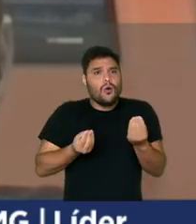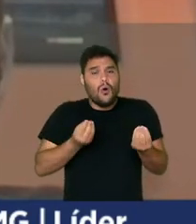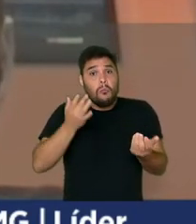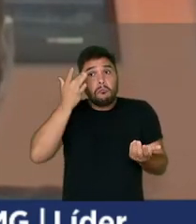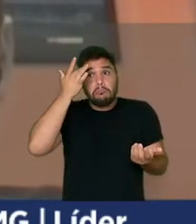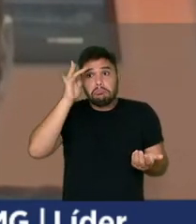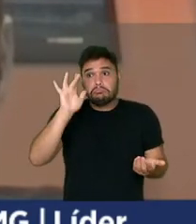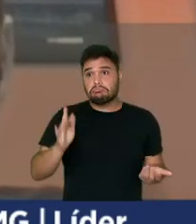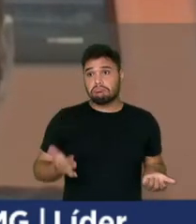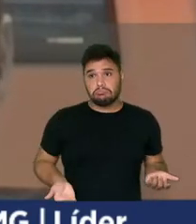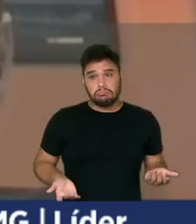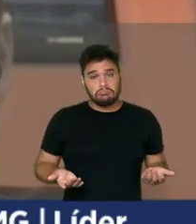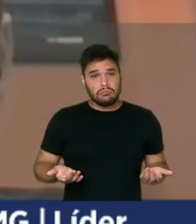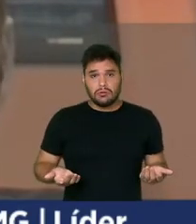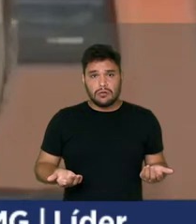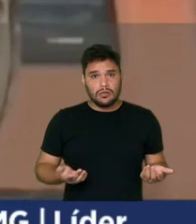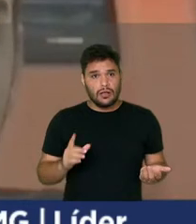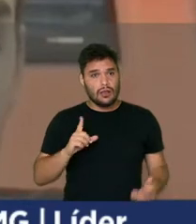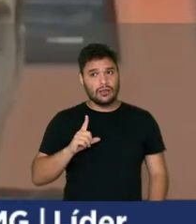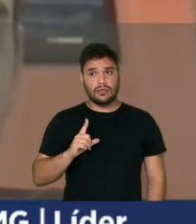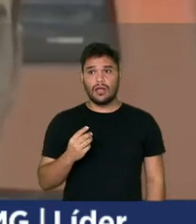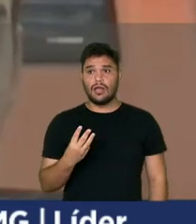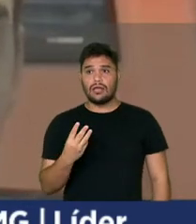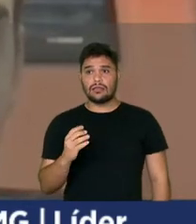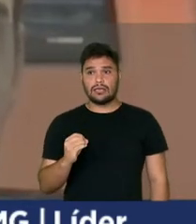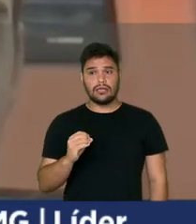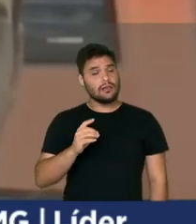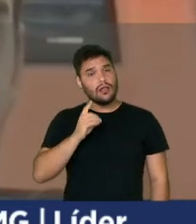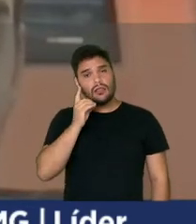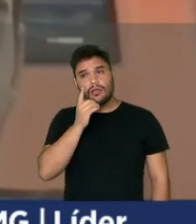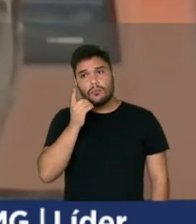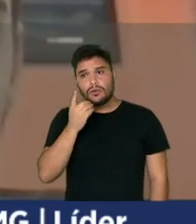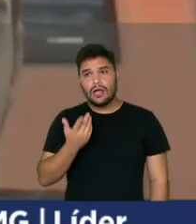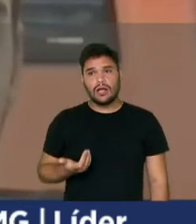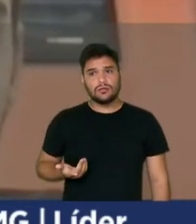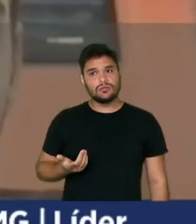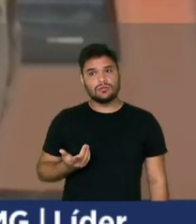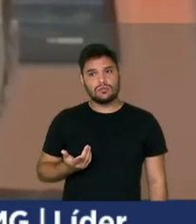TANTO DINHEIRO PARA ESTADOS E MUNICÍPIOS PARA GASTAREM SABE-SE LÁ DE QUE FORMA EM